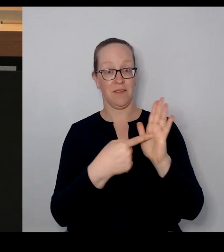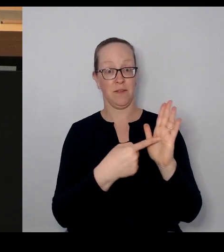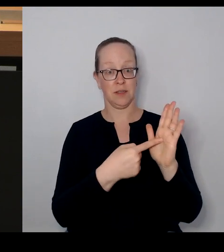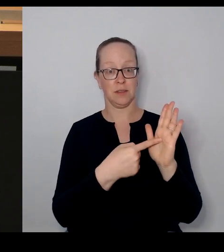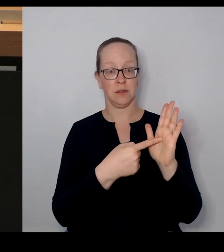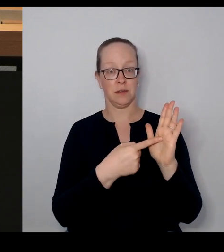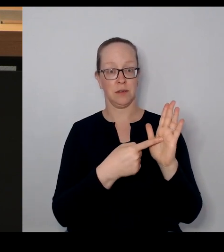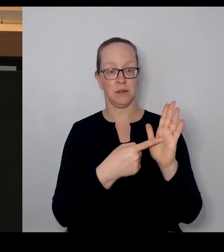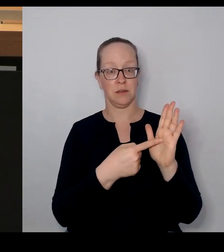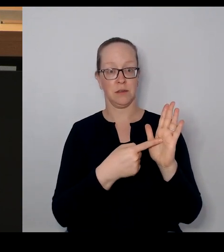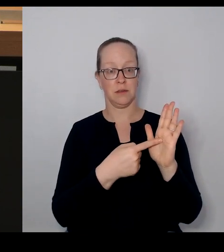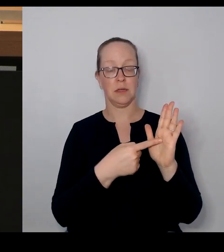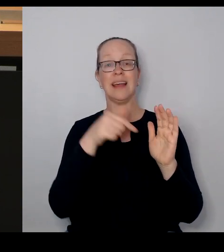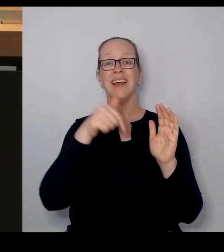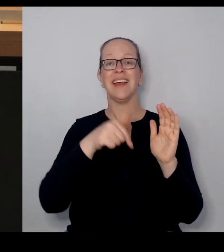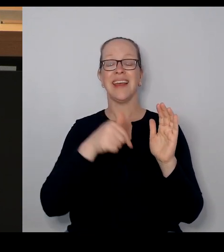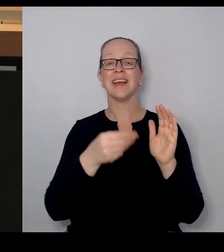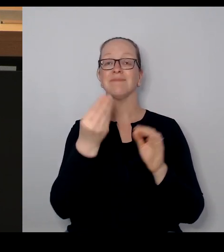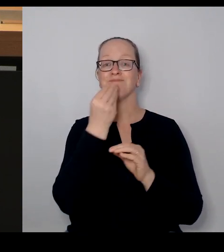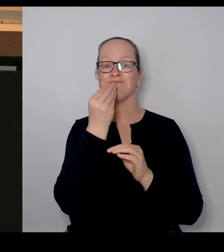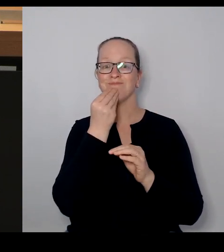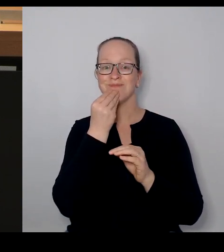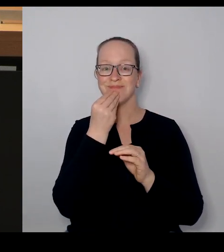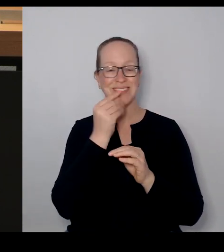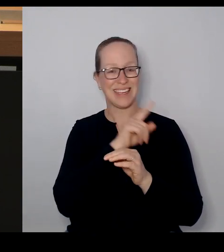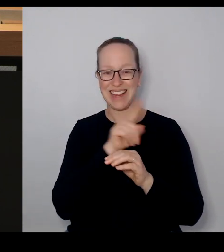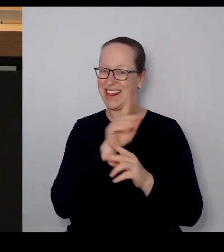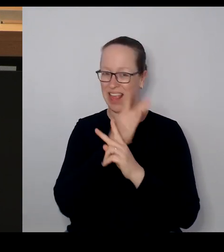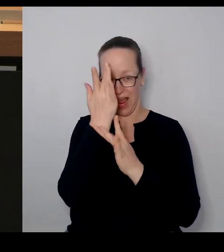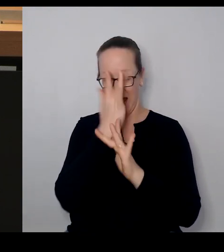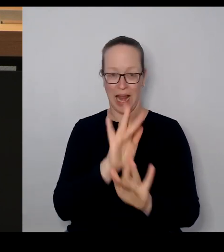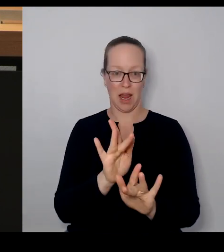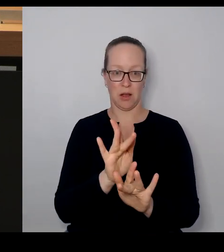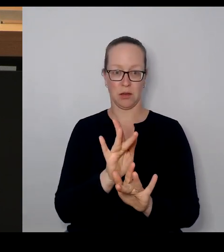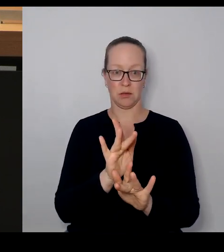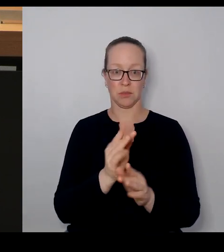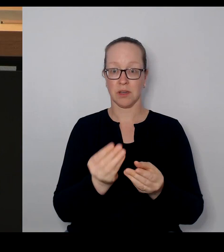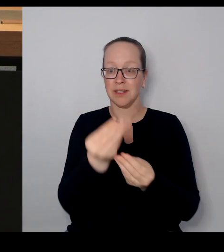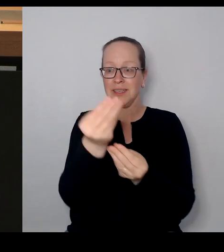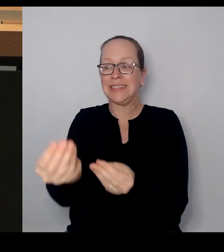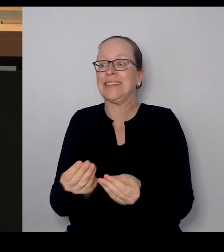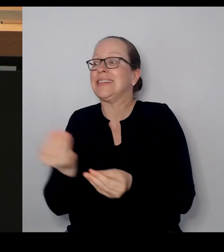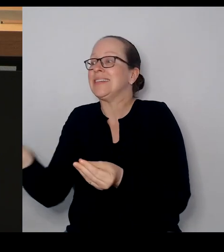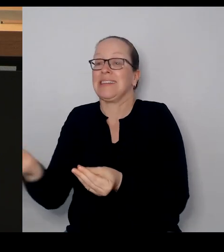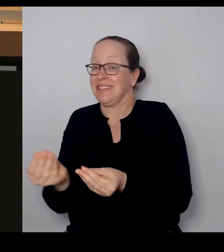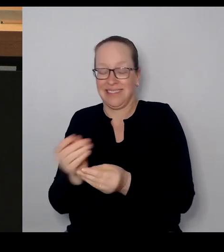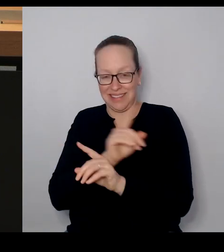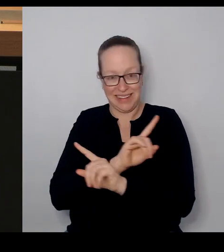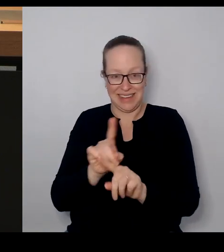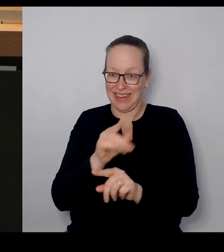Verteilen dementsprechend auch nicht. Danke Ihnen. Ja, das Verzehren von Speisen ist nicht